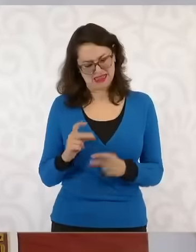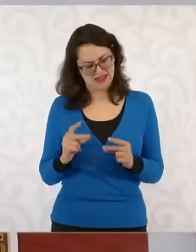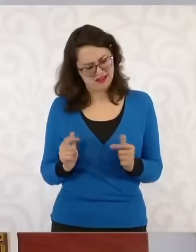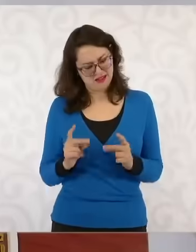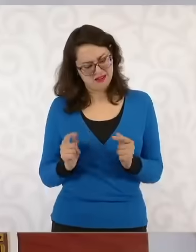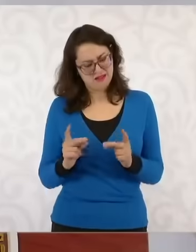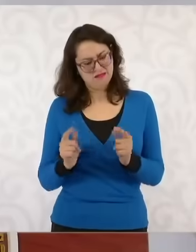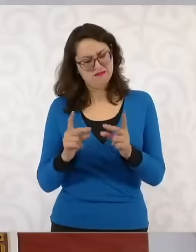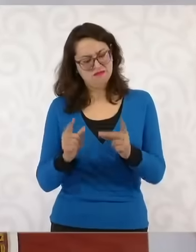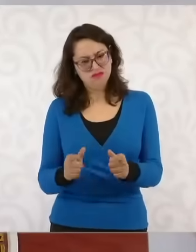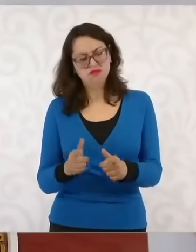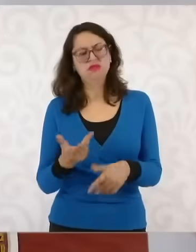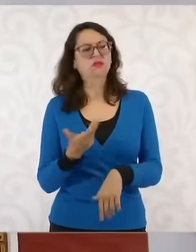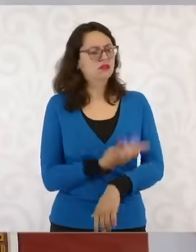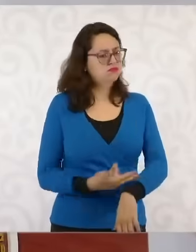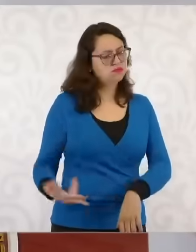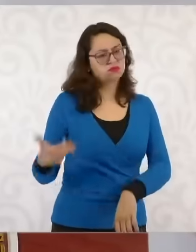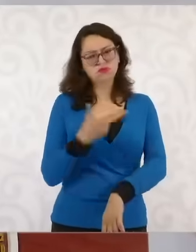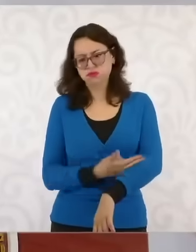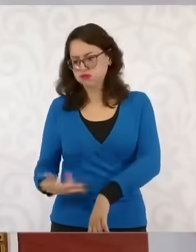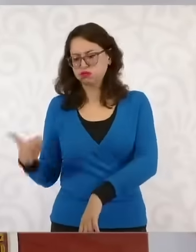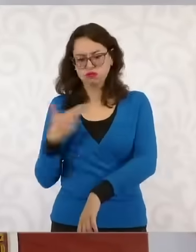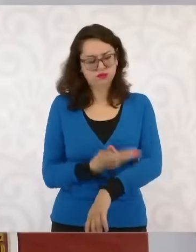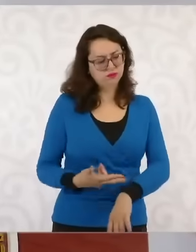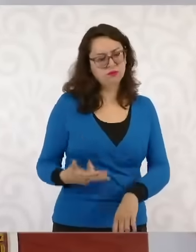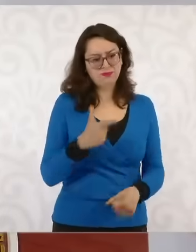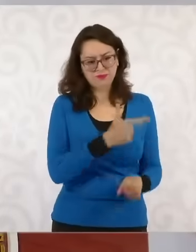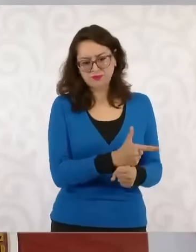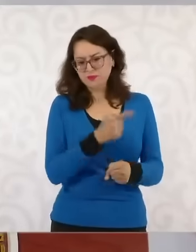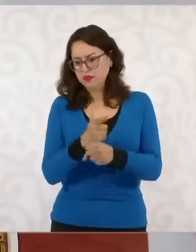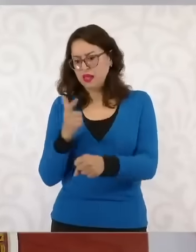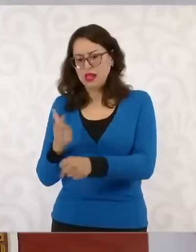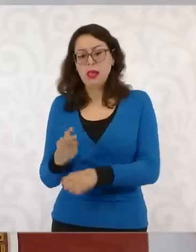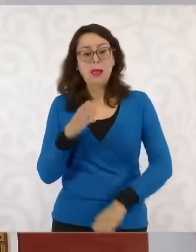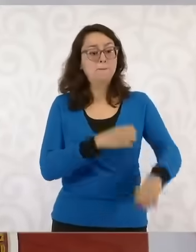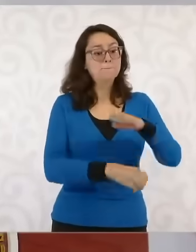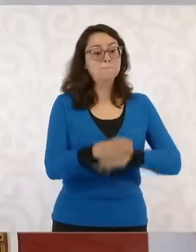acciones administrativas que evitan que se creen y desaparezcan empresas en un día,